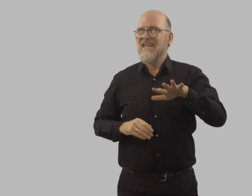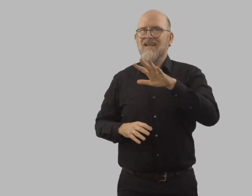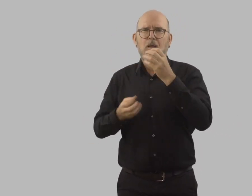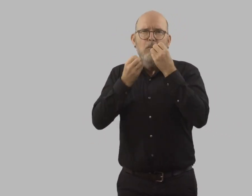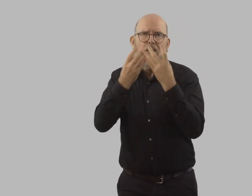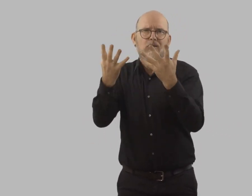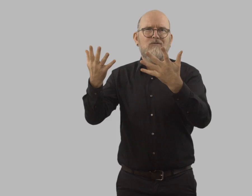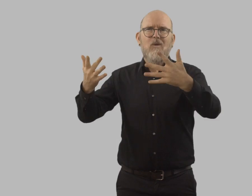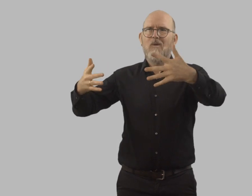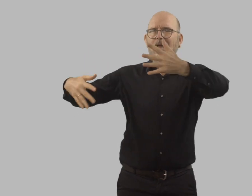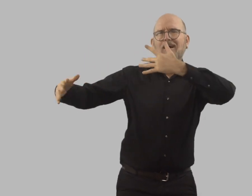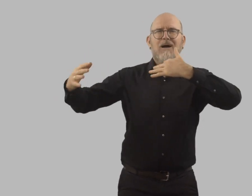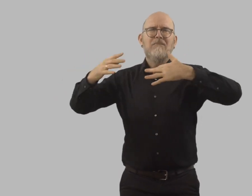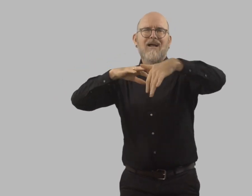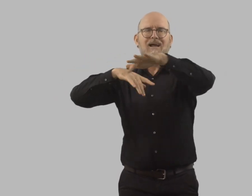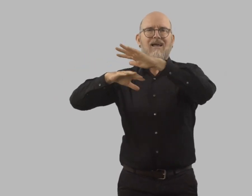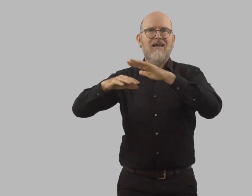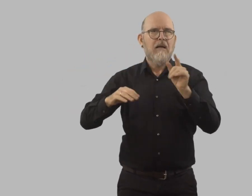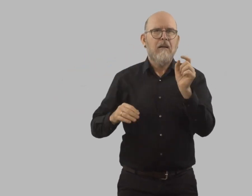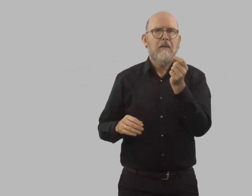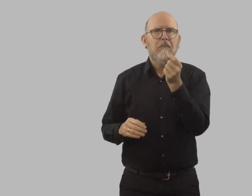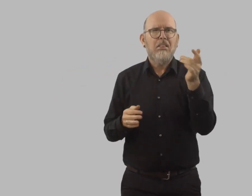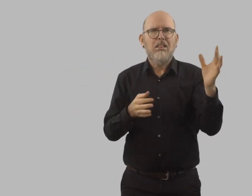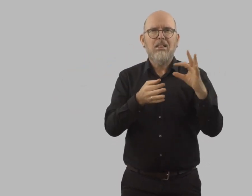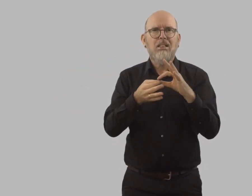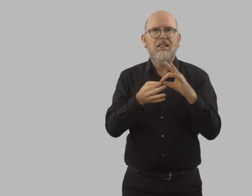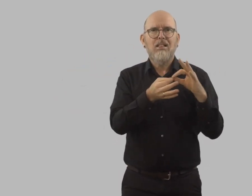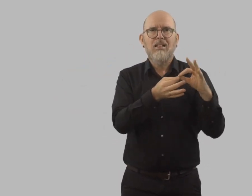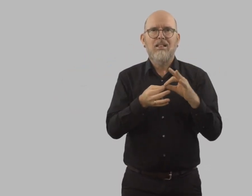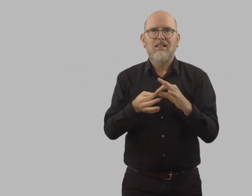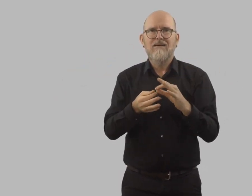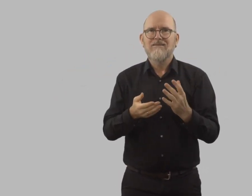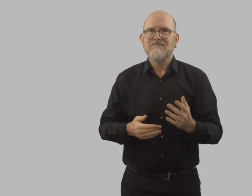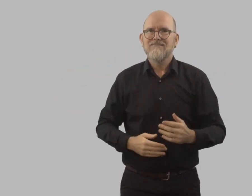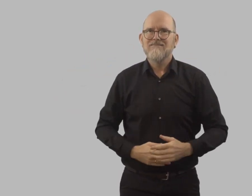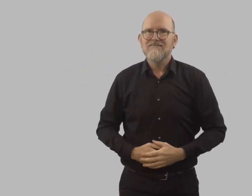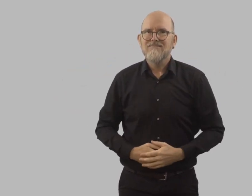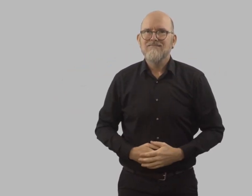des prunkvollen Wien um 1900 zu tun hat.